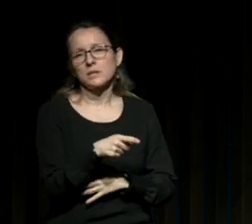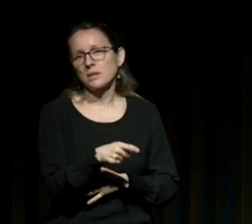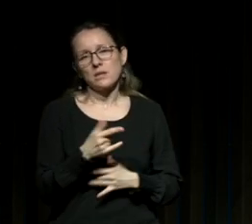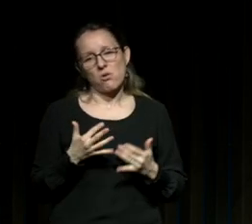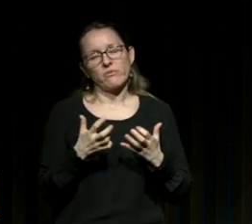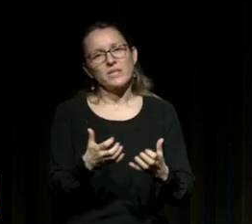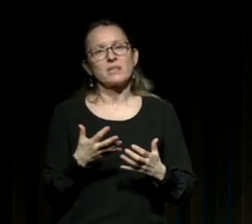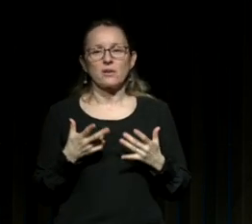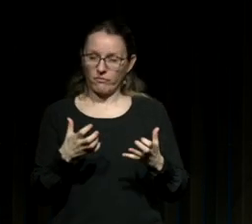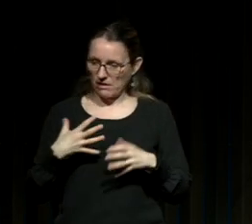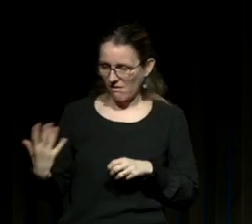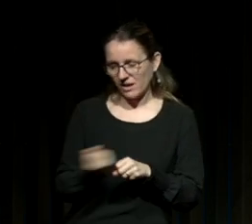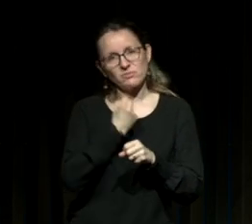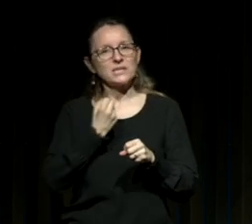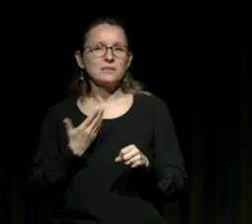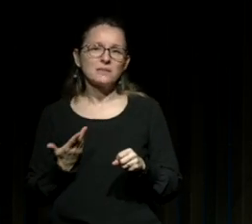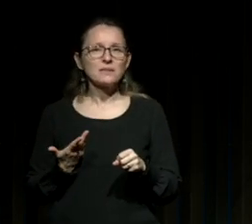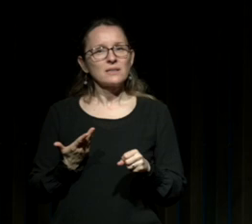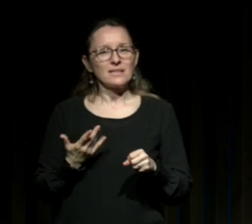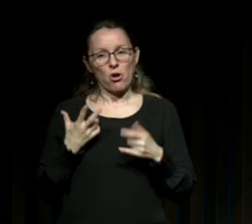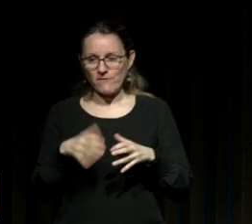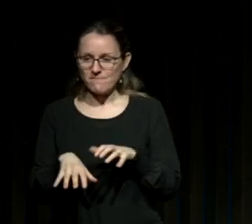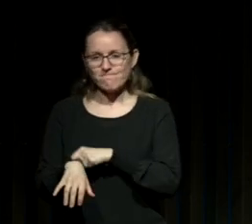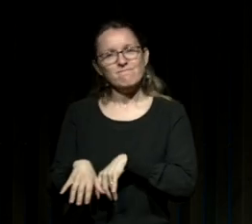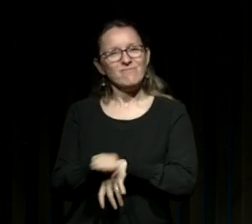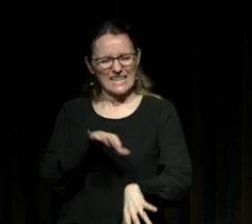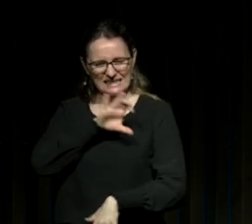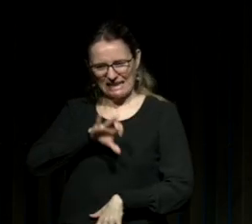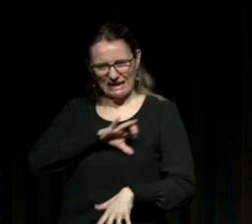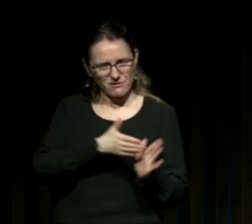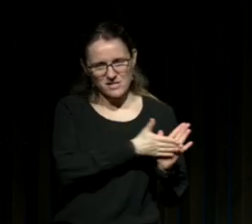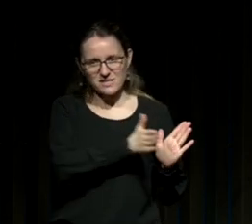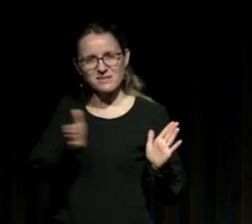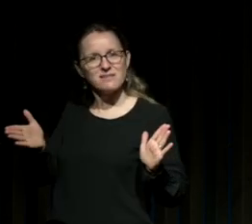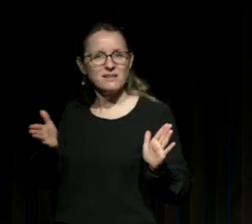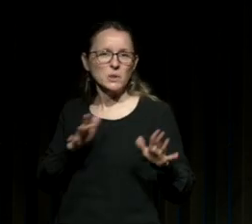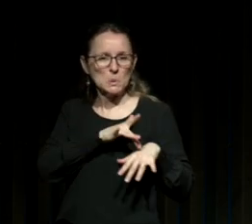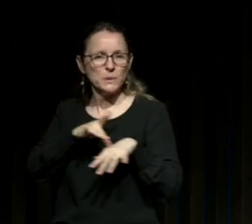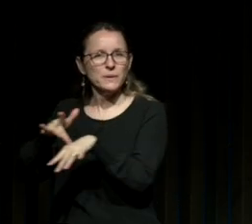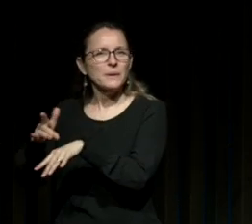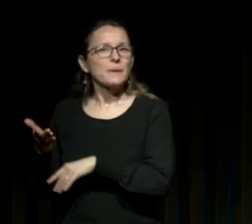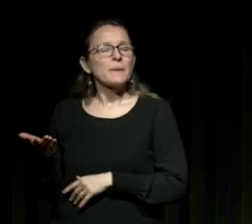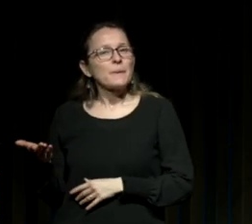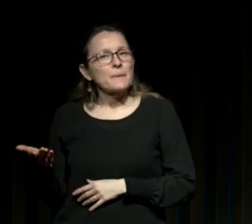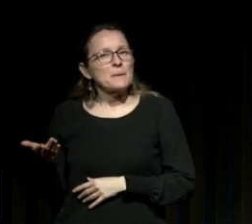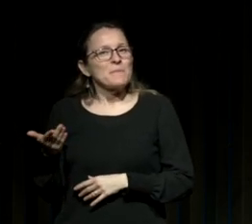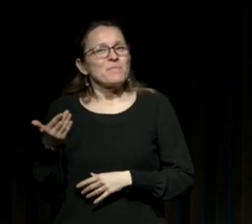a envie de s'en sortir donc on est prêt à dire à toutes essayées et on a des des variétés des